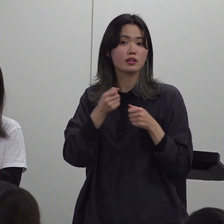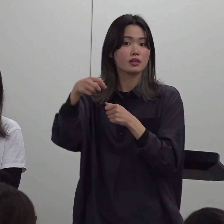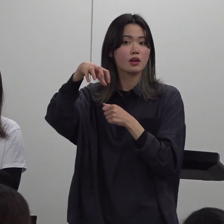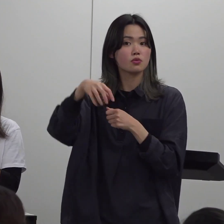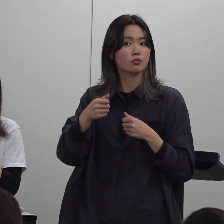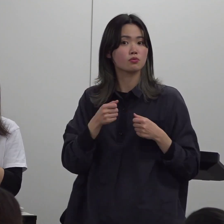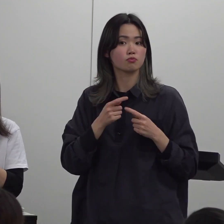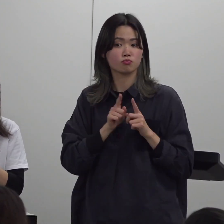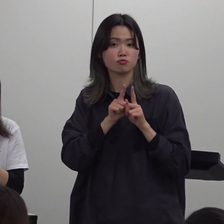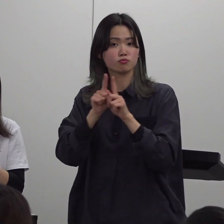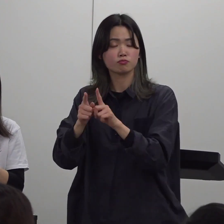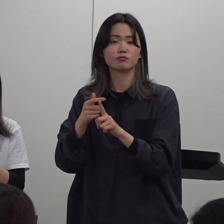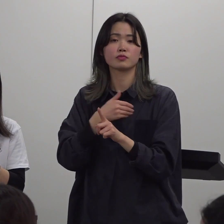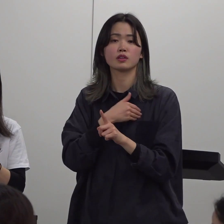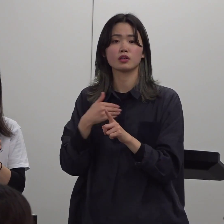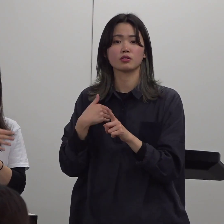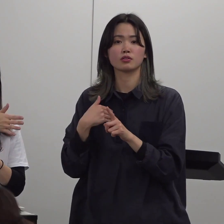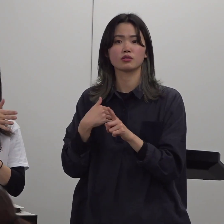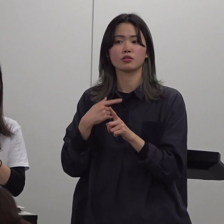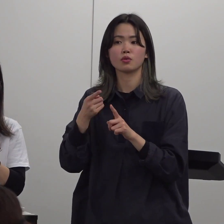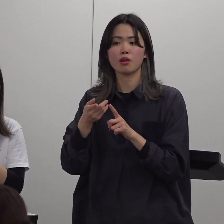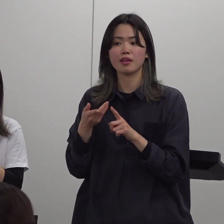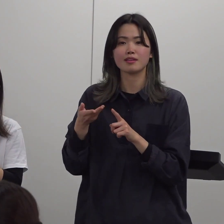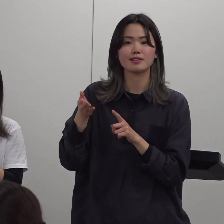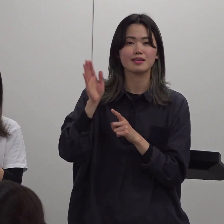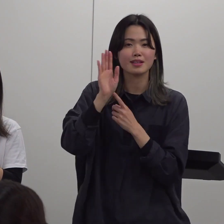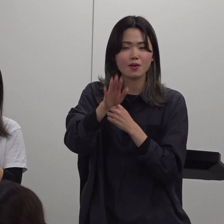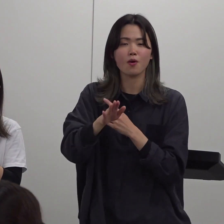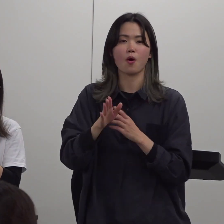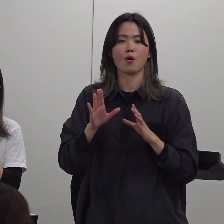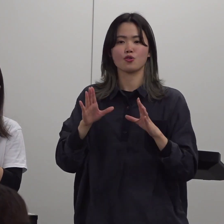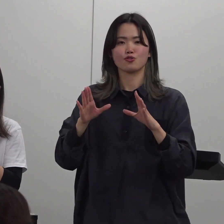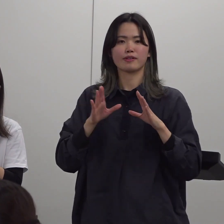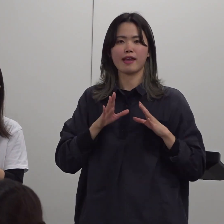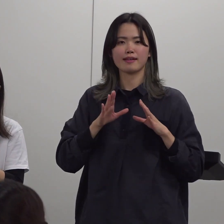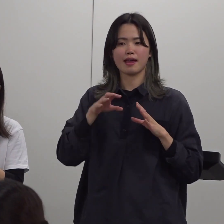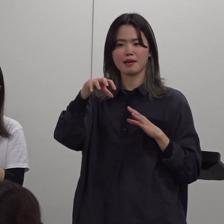その先の受け入れに関してはそれぞれの避難所のルールがあるので